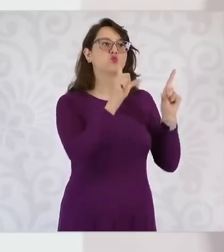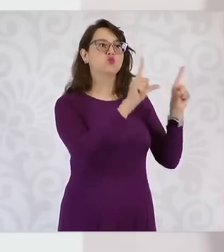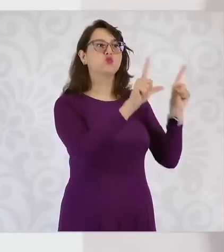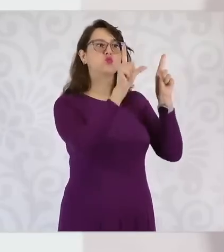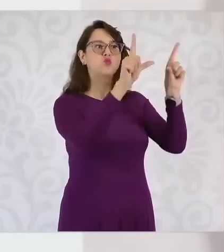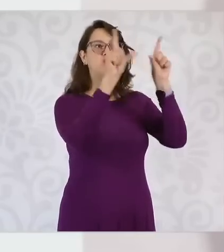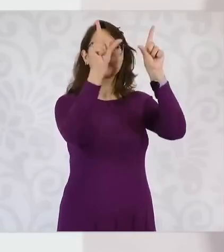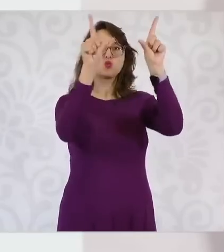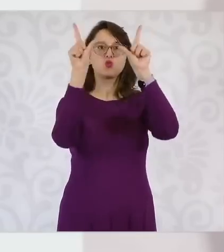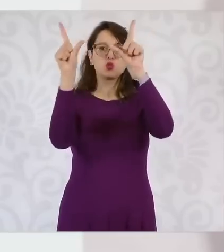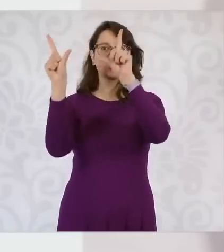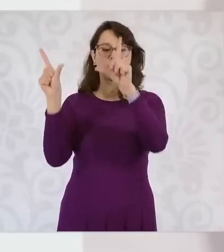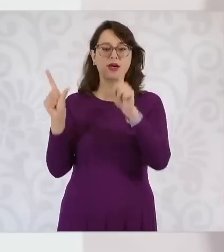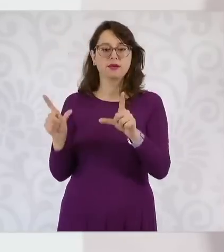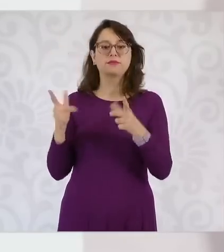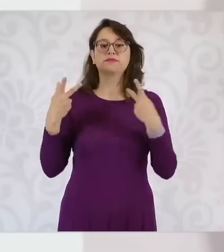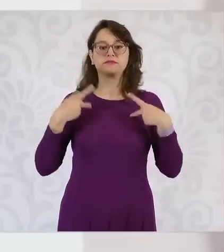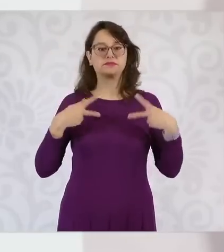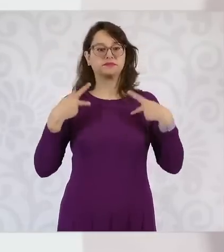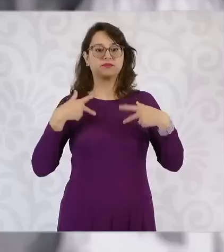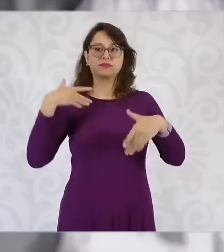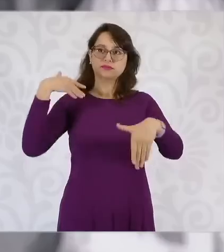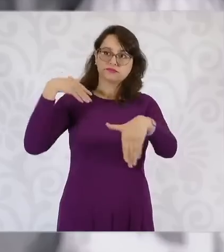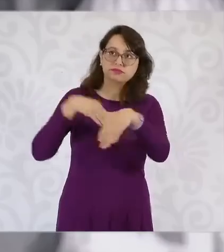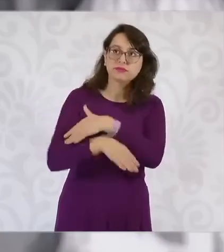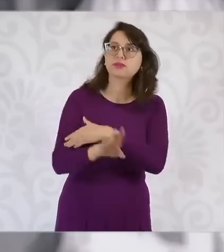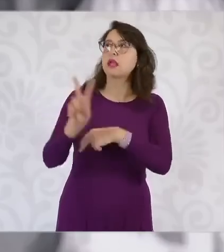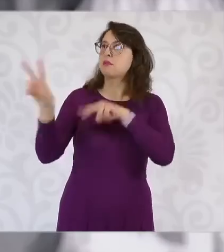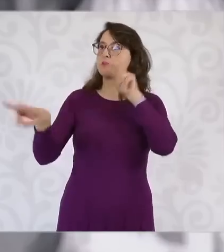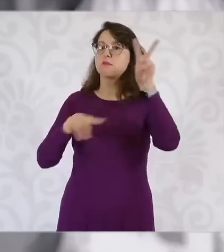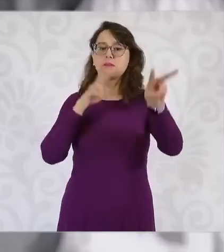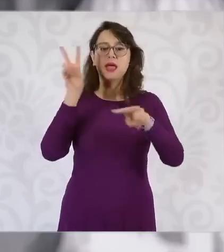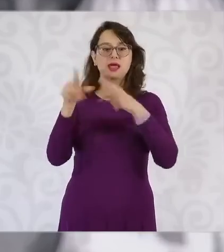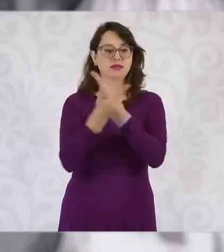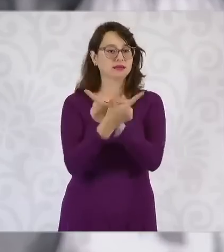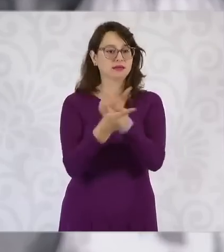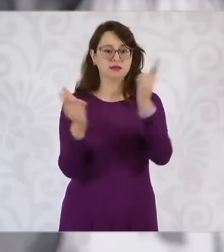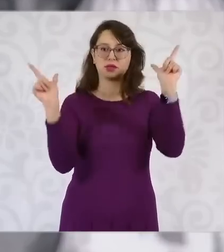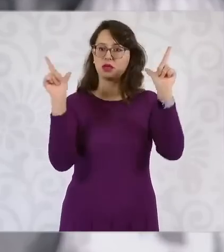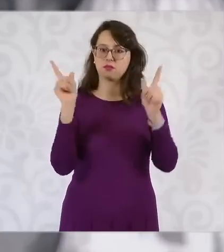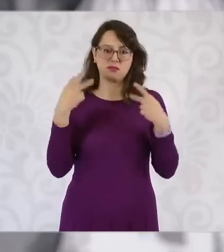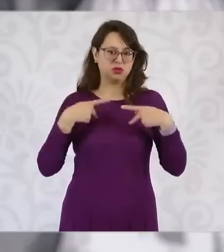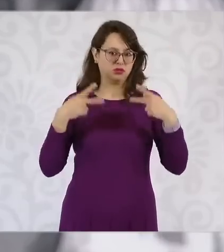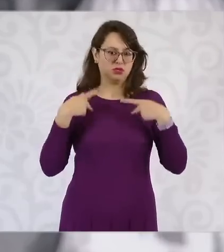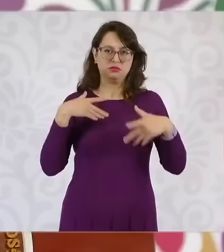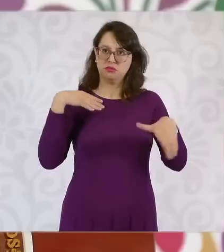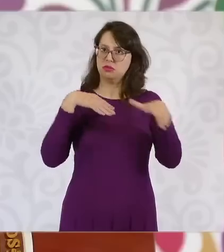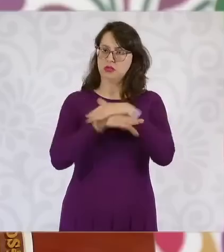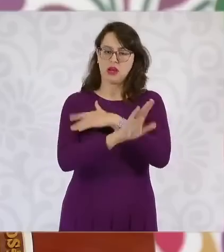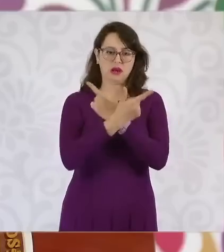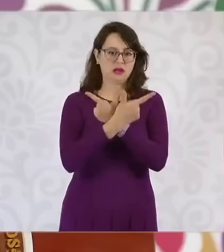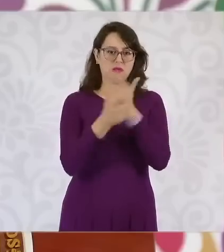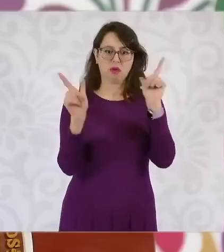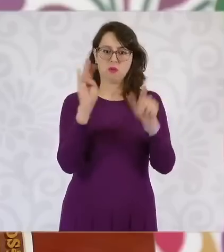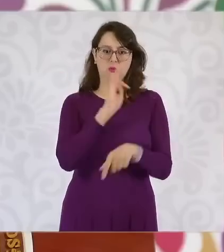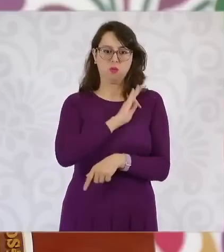la parte pública En donde cualquiera puede venir a visitar esta sala y la vamos a inaugurar el 8 de